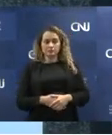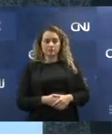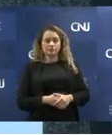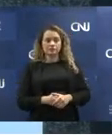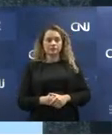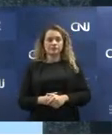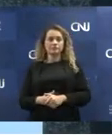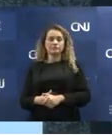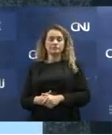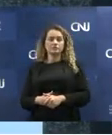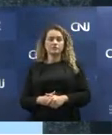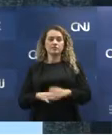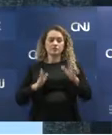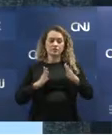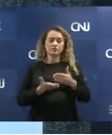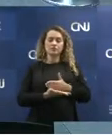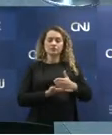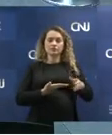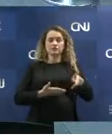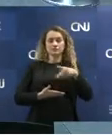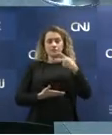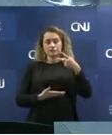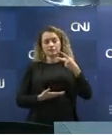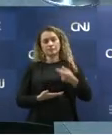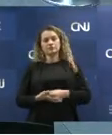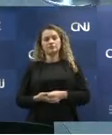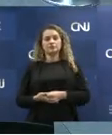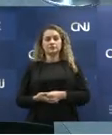a palavra do presidente, senhores e senhoras conselheiros.